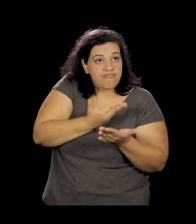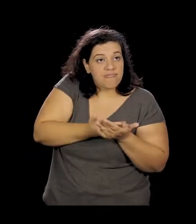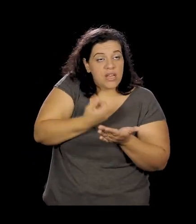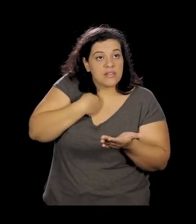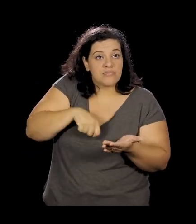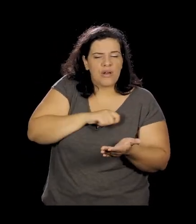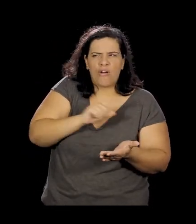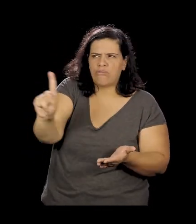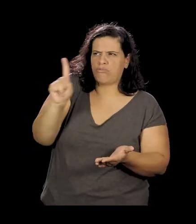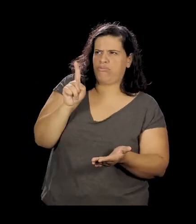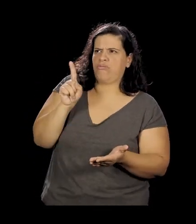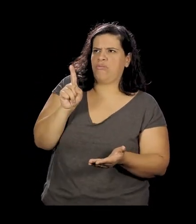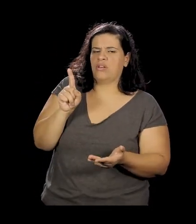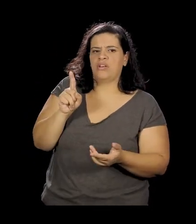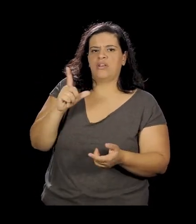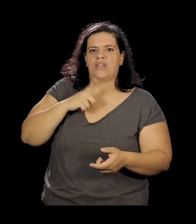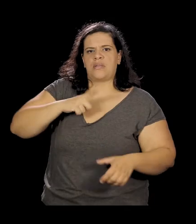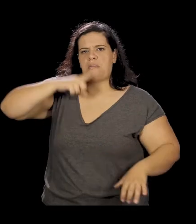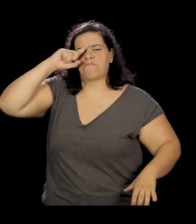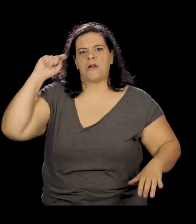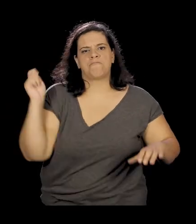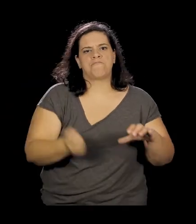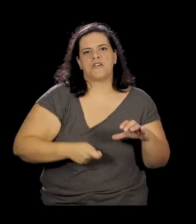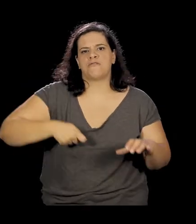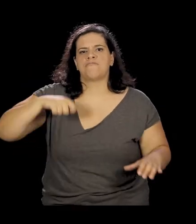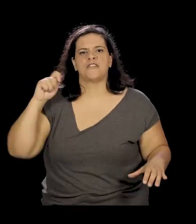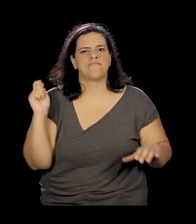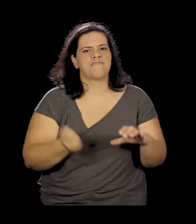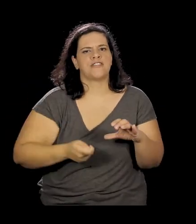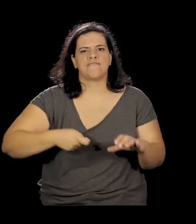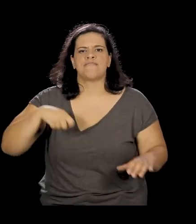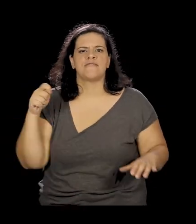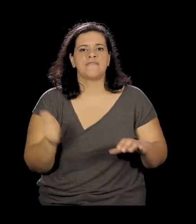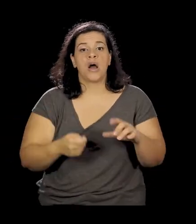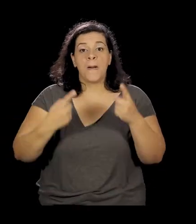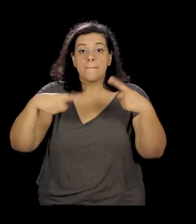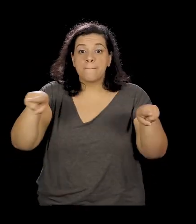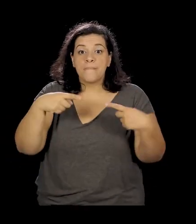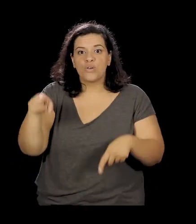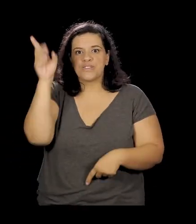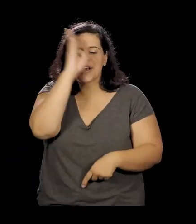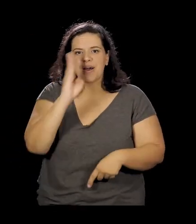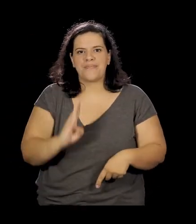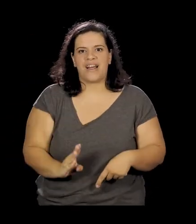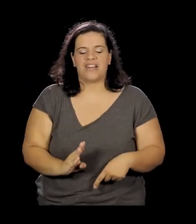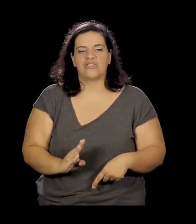com um bumbo tocando música brasileira muito...